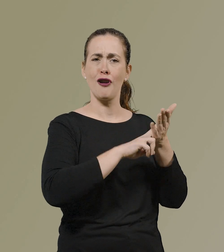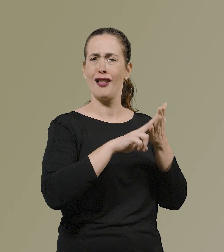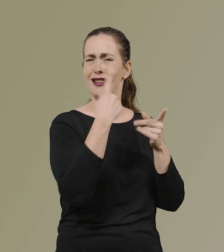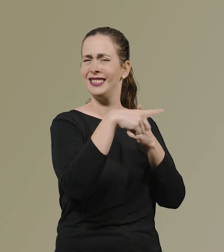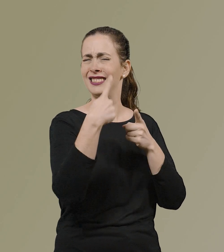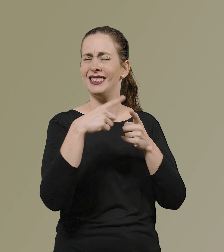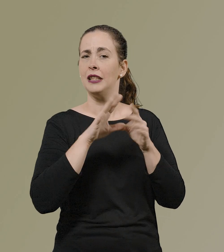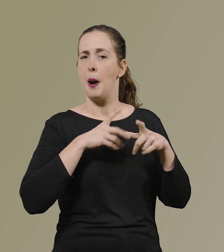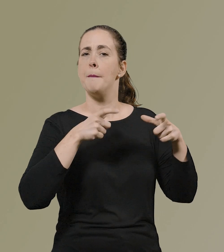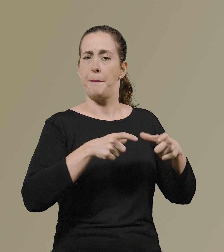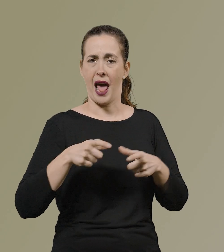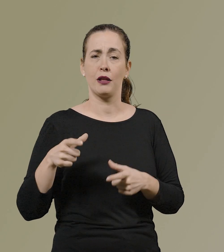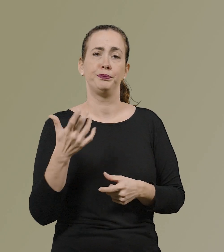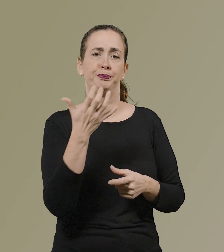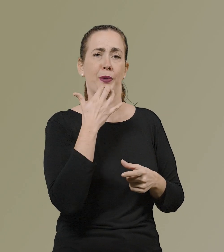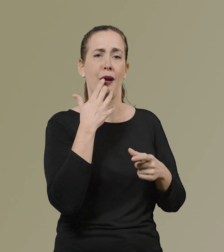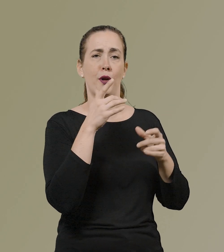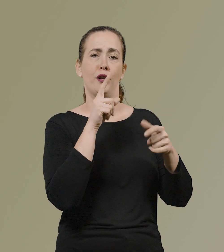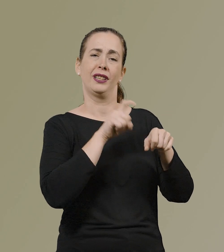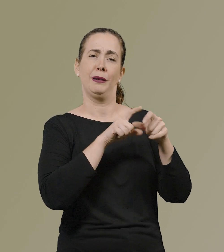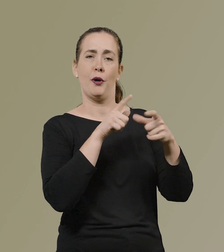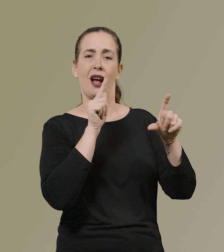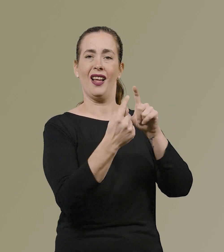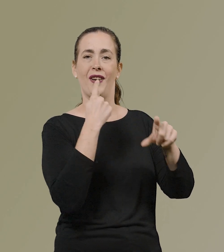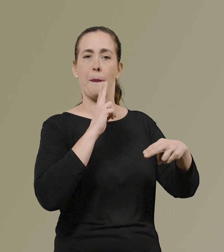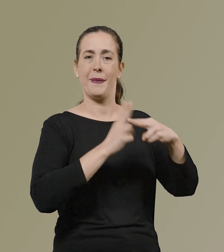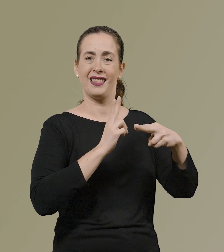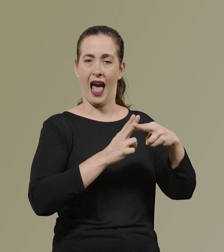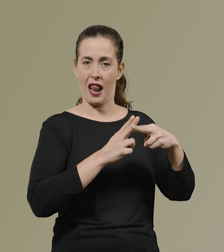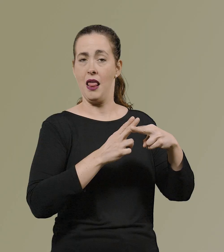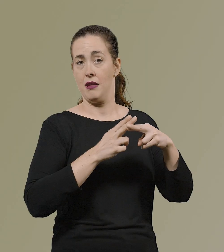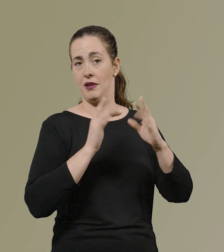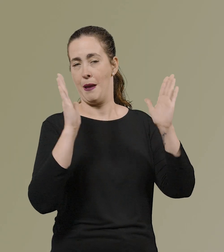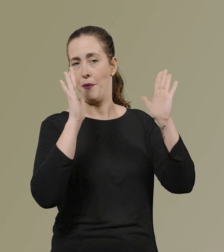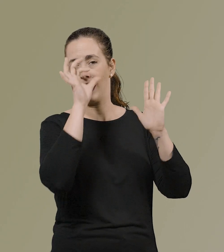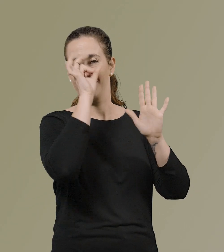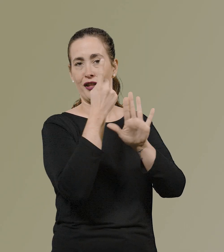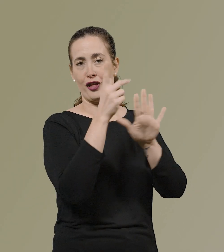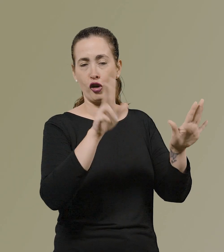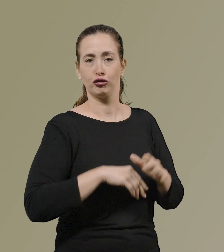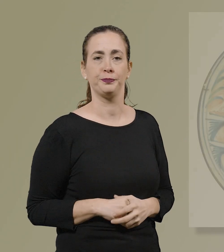com els de reflex metàl·lic del segle XVIII,